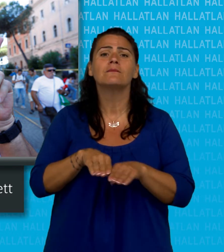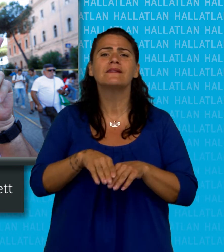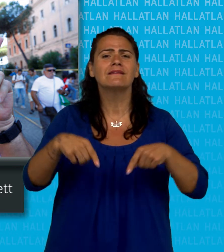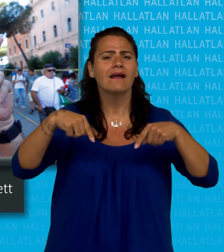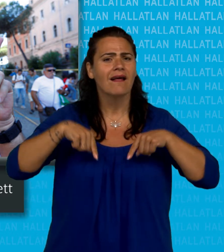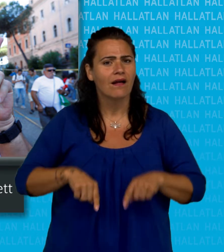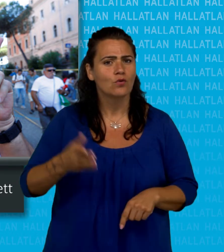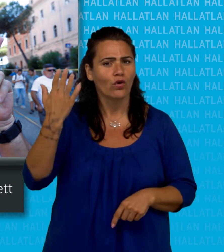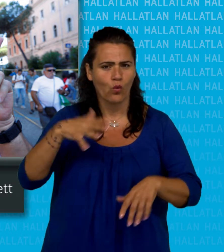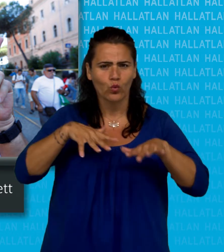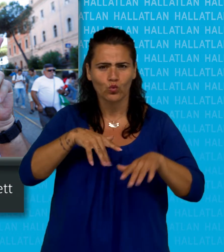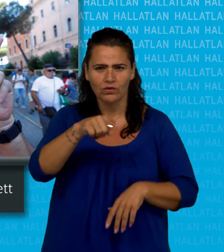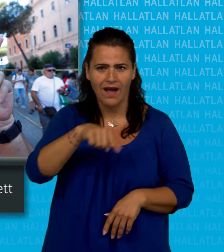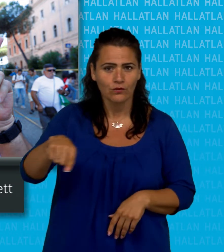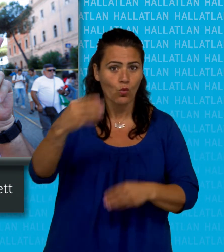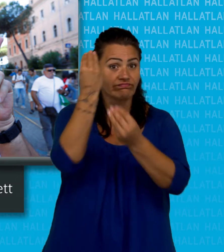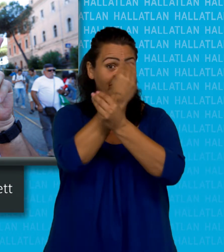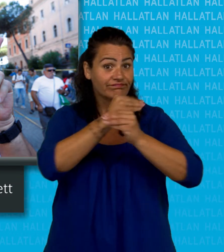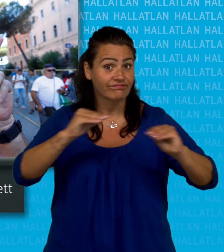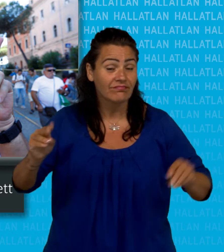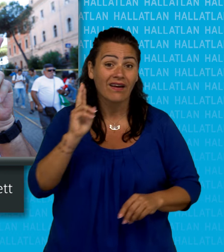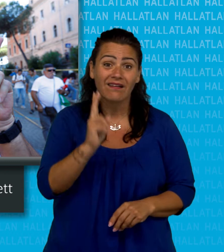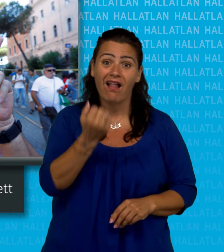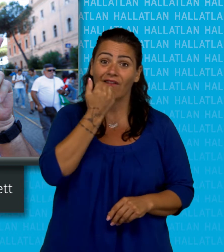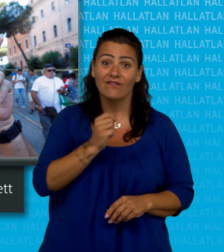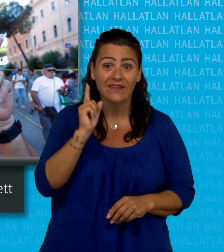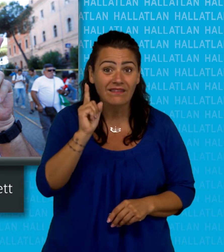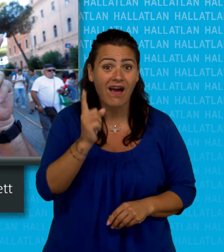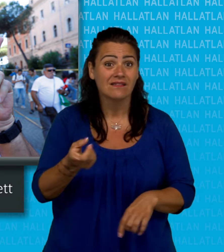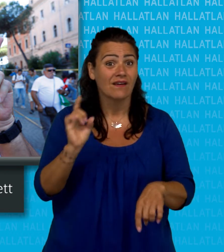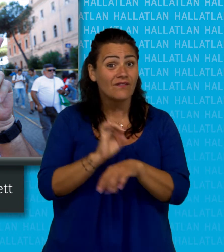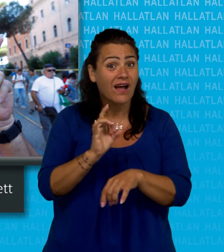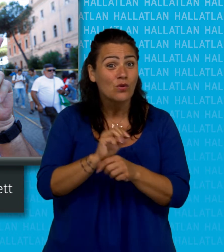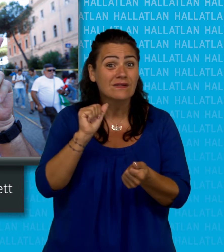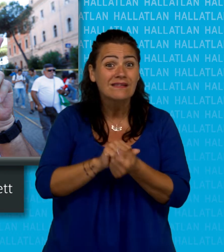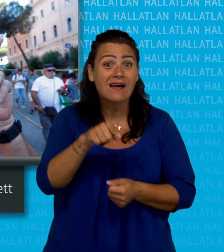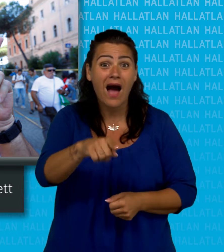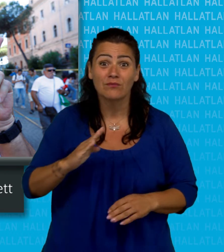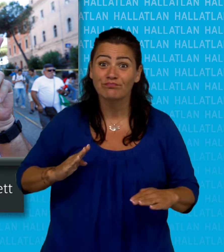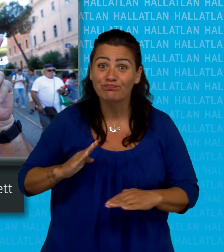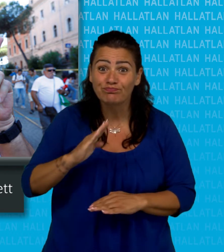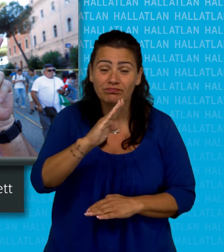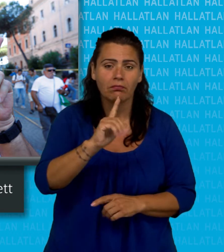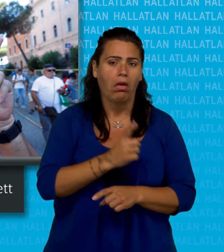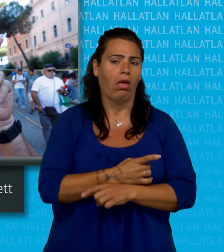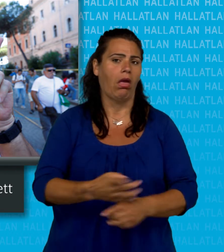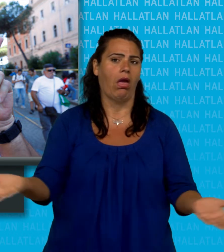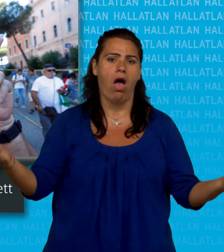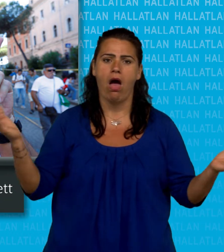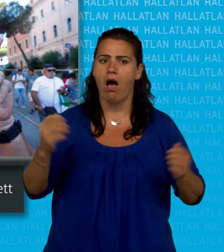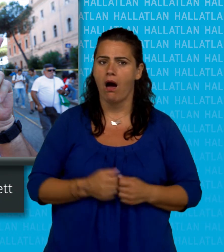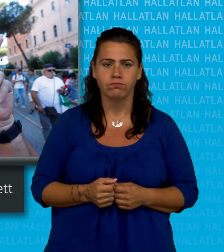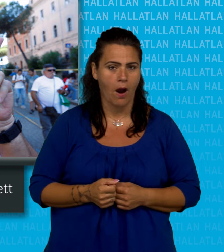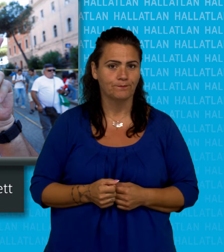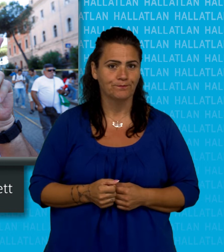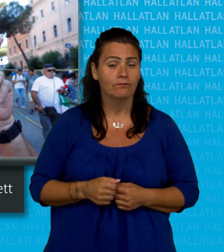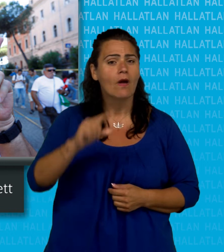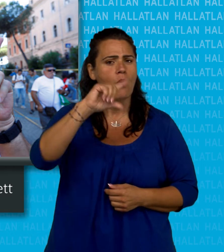A miniszterelnök a tüntetőknek szánt üzenetében szembesítette őket a számokkal,